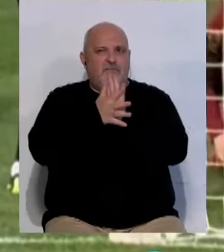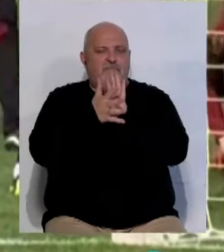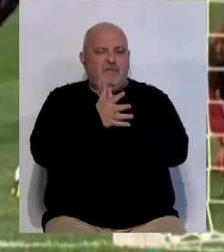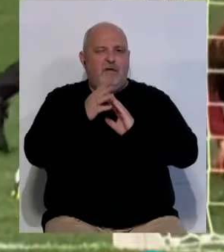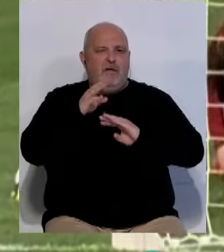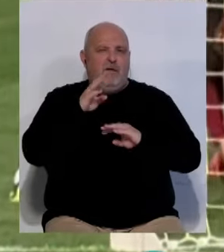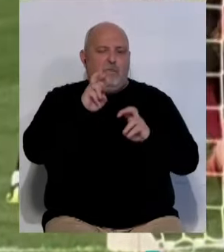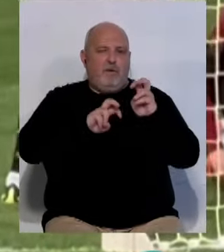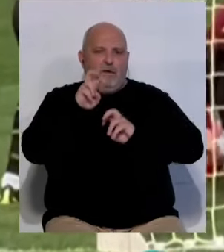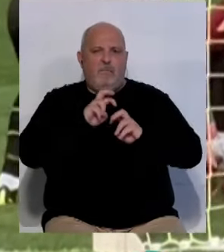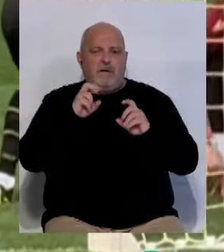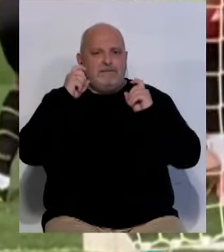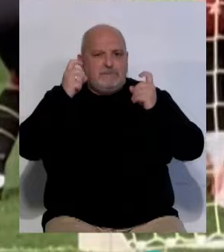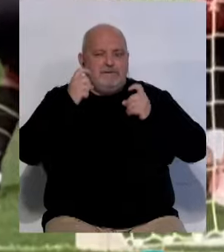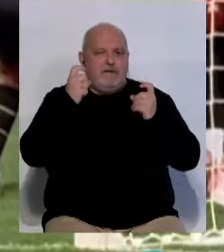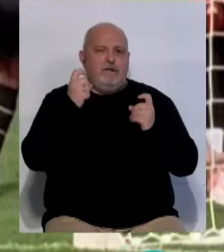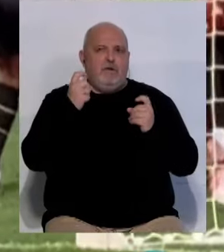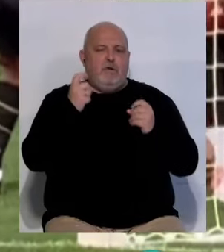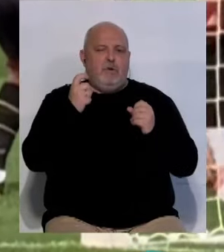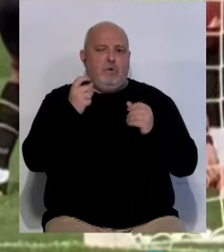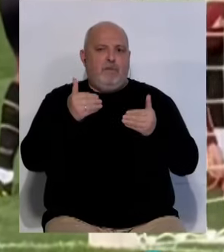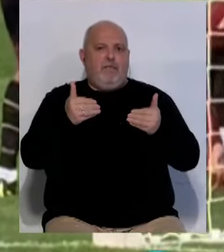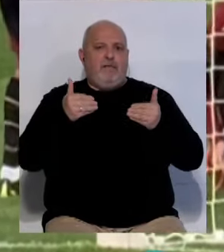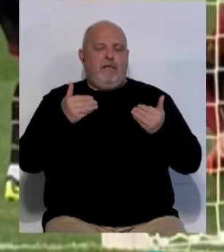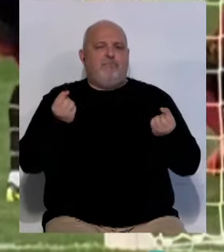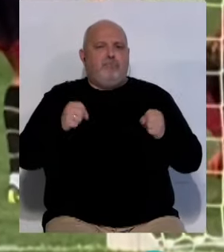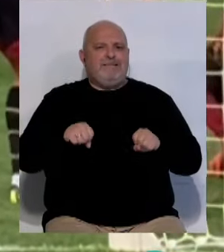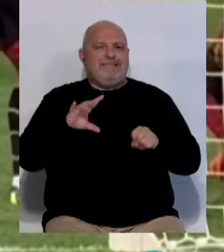cero el equipo juega con más intensidad es más contundente atrás y claro tenemos que proponer